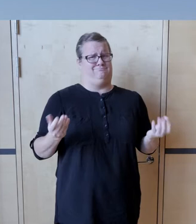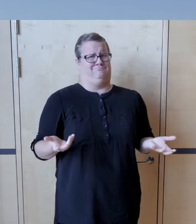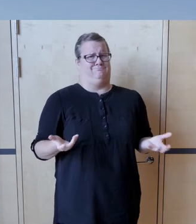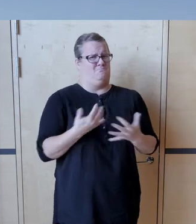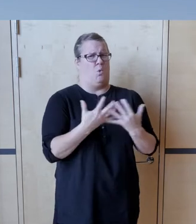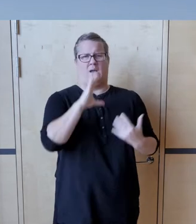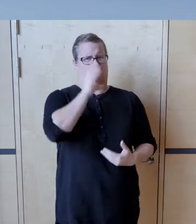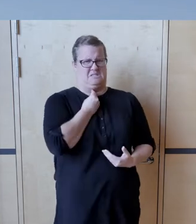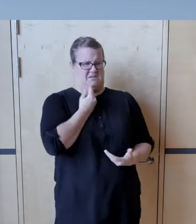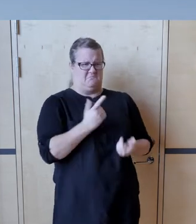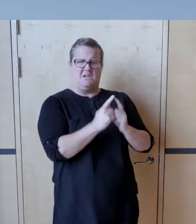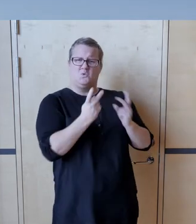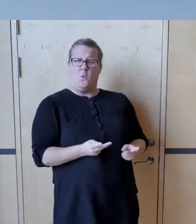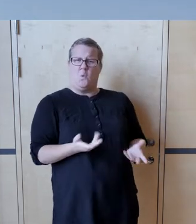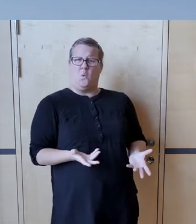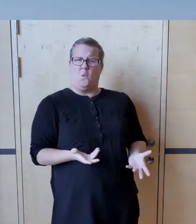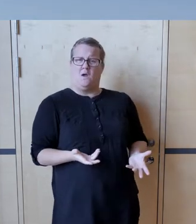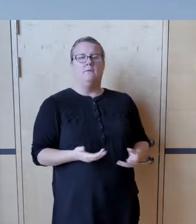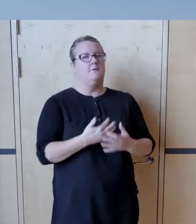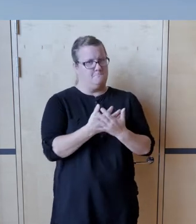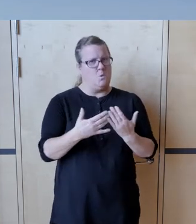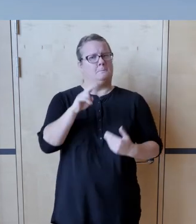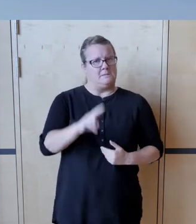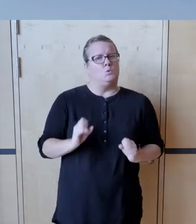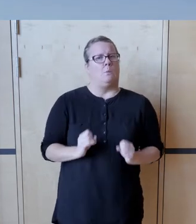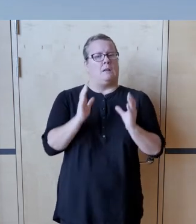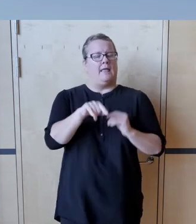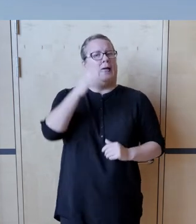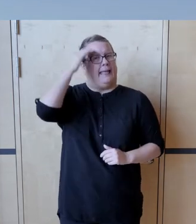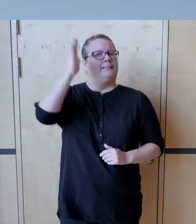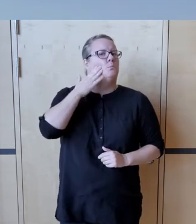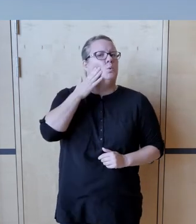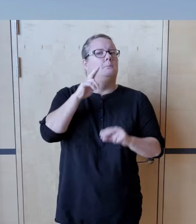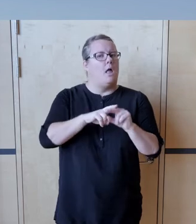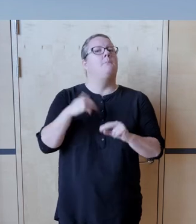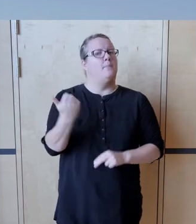Att många upplever som sagt att de här De här De här äldreboendeplatser Det behövs Tack för roligt